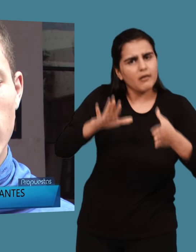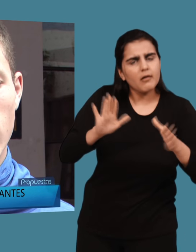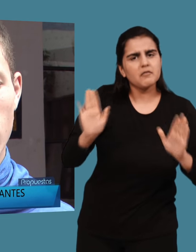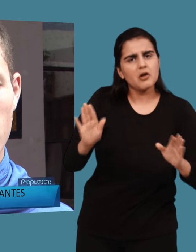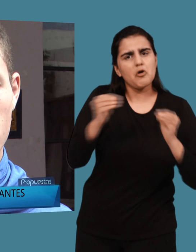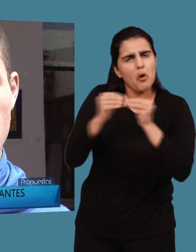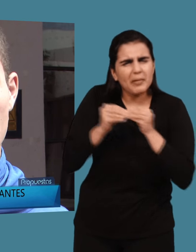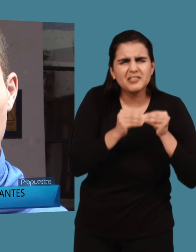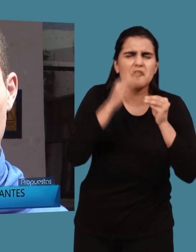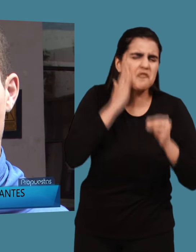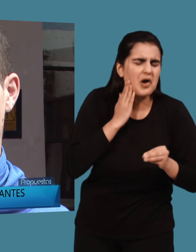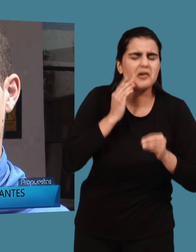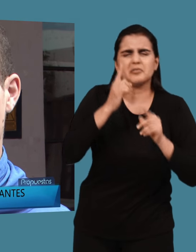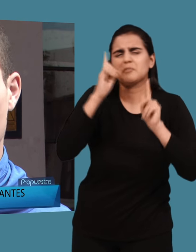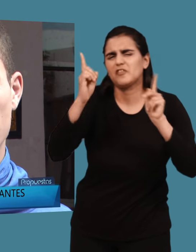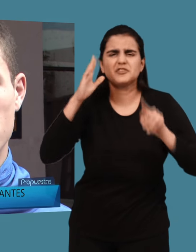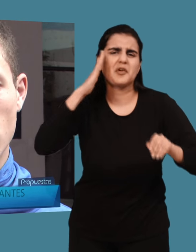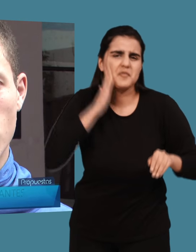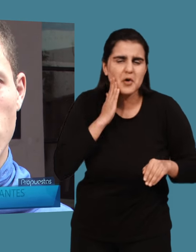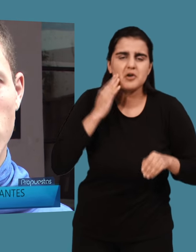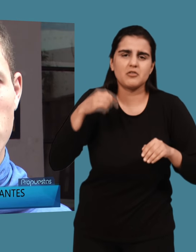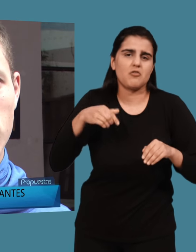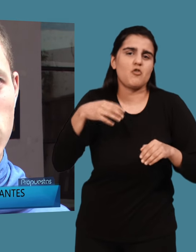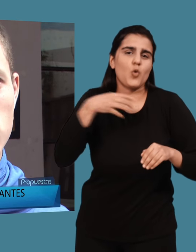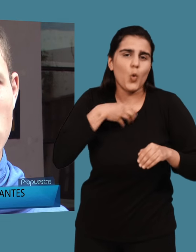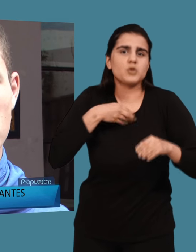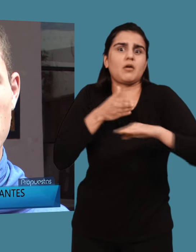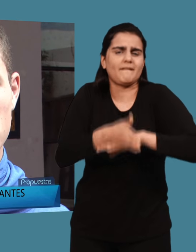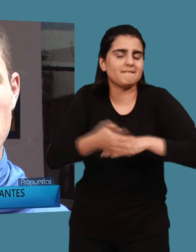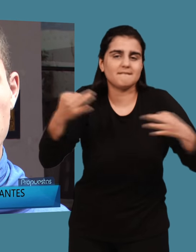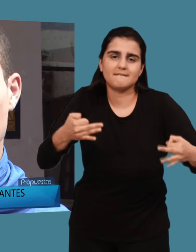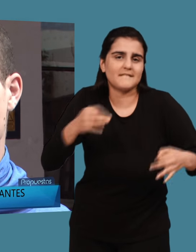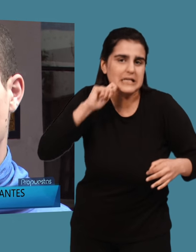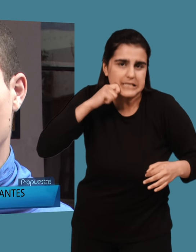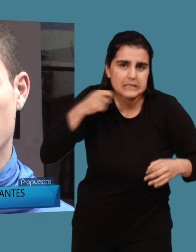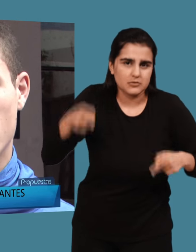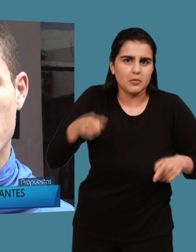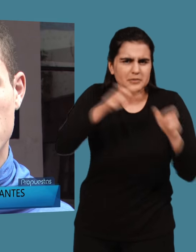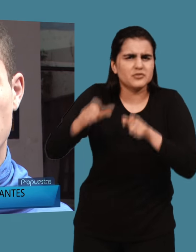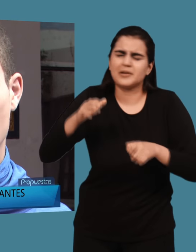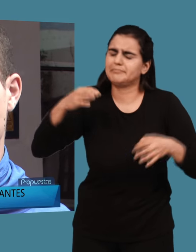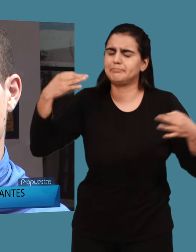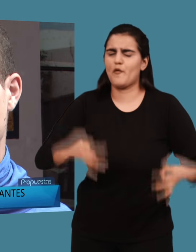los compañeros muy buenos, los profesores muy buenos, el curso de ambientación también muy bueno y la gente se ha portado muy bien con nosotros.